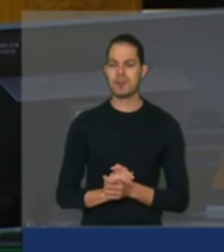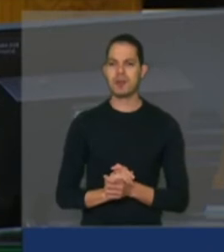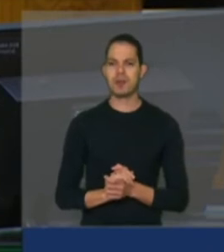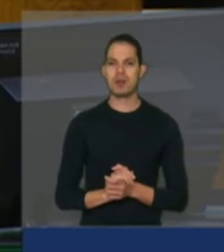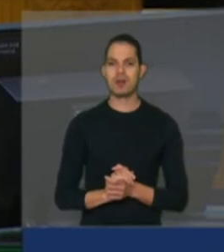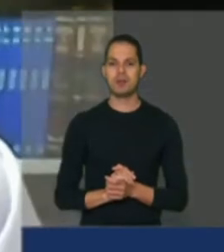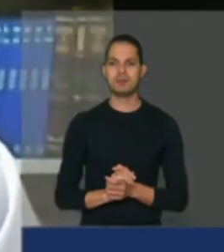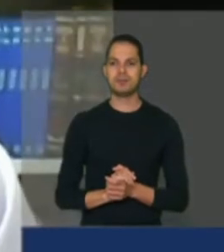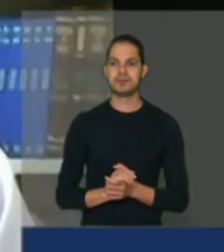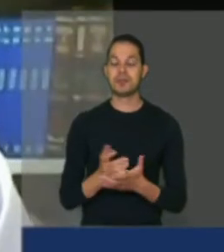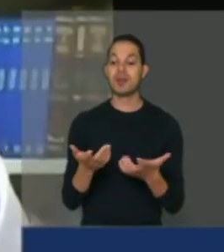PRIMEIRO LAMENTAR QUE FOI APROVADO NESTA CASA O PROJETO